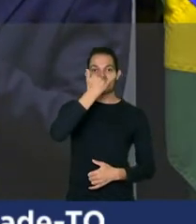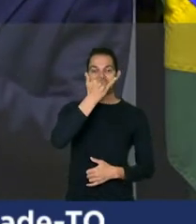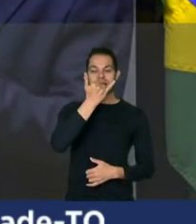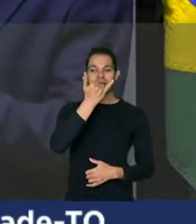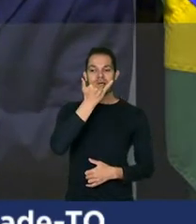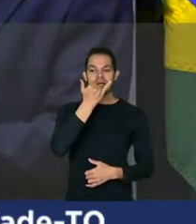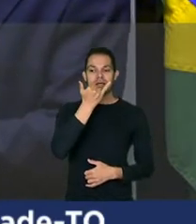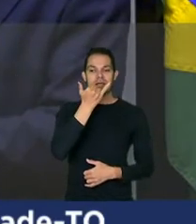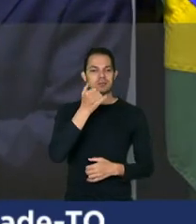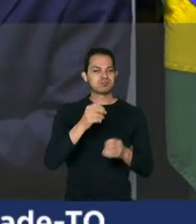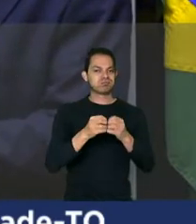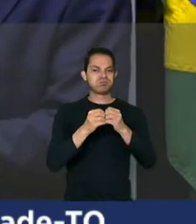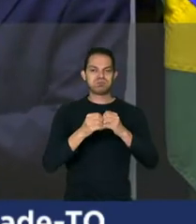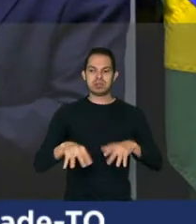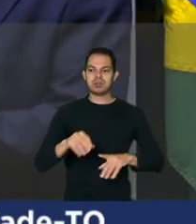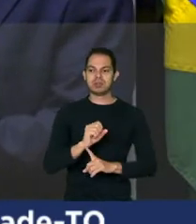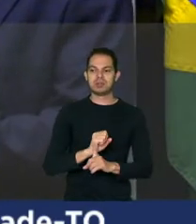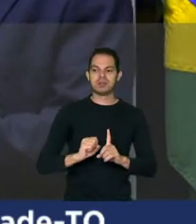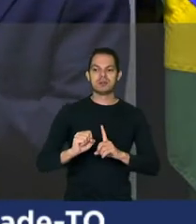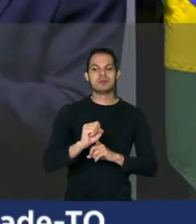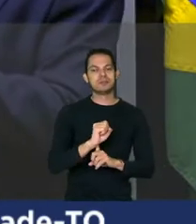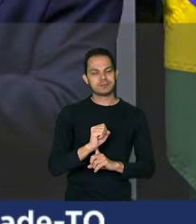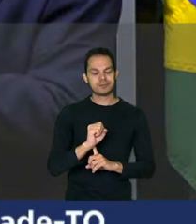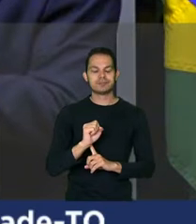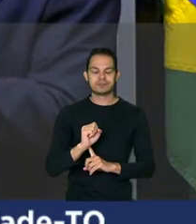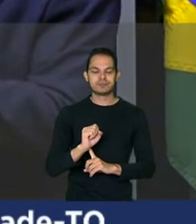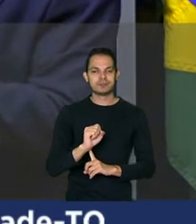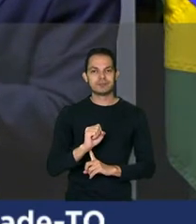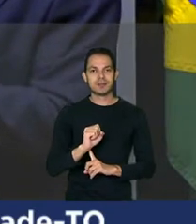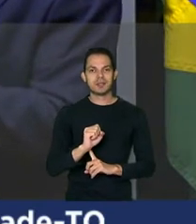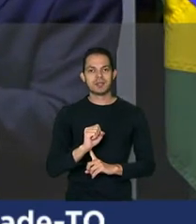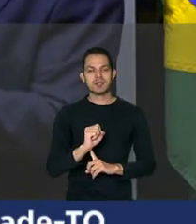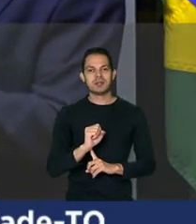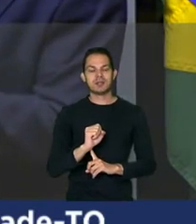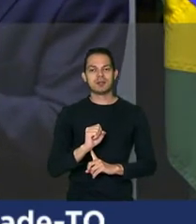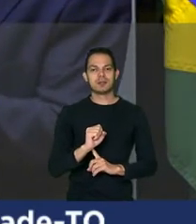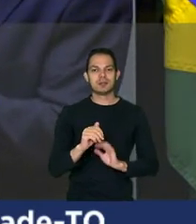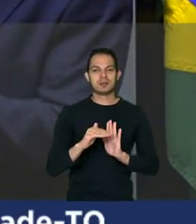DOS JOGOS DOASSE AR FOI UM DOS MAIORES DESASTRES SOCIAIS QUE